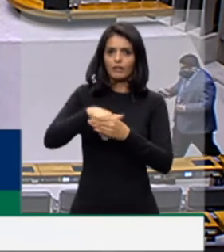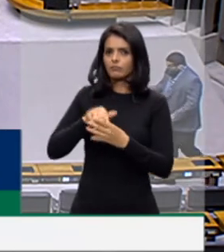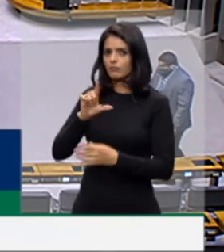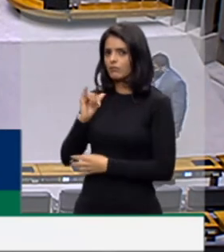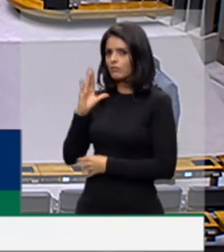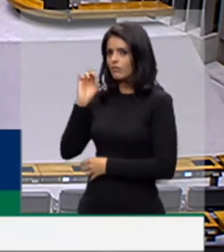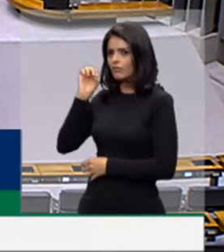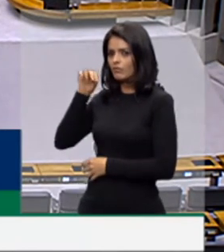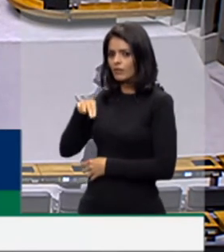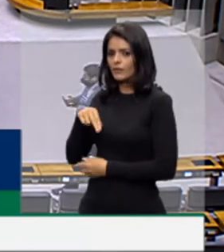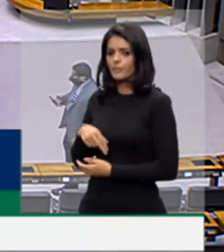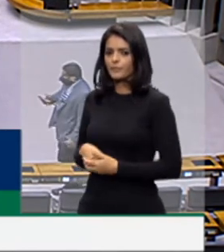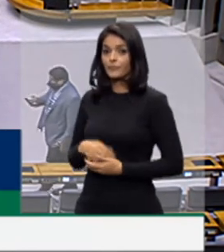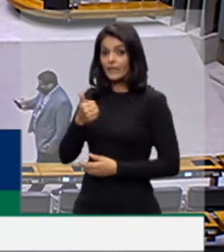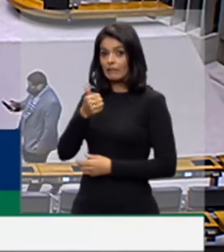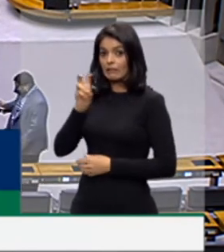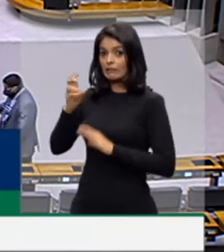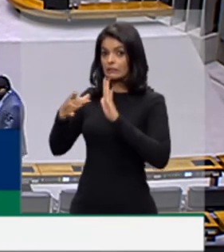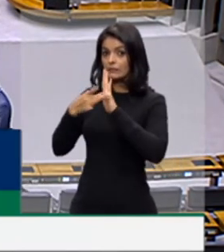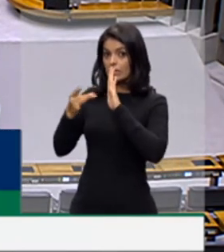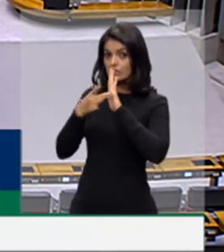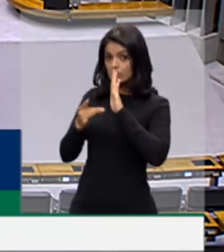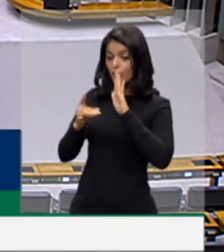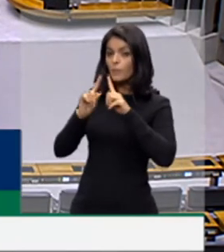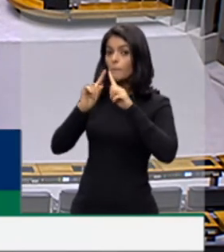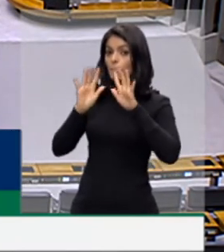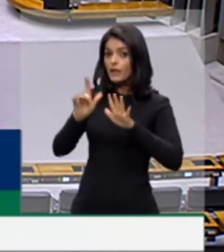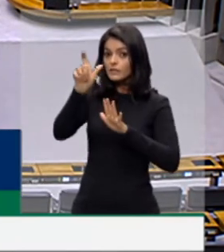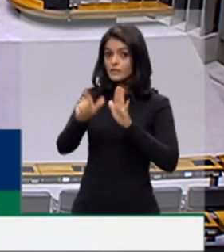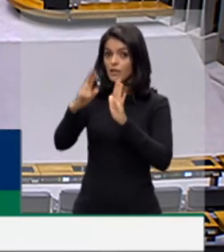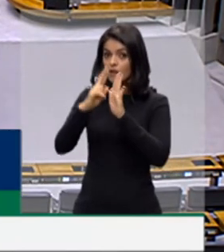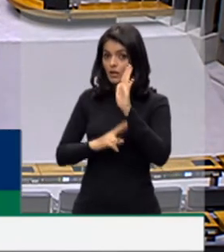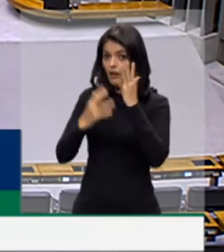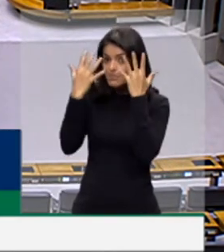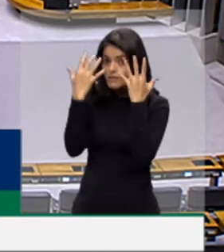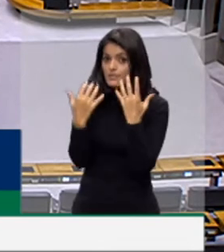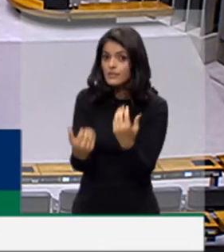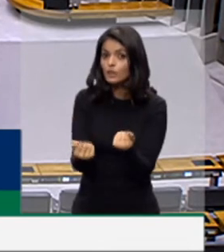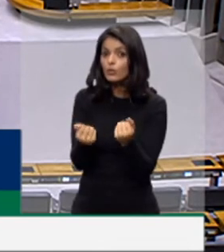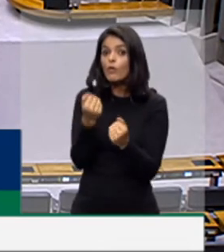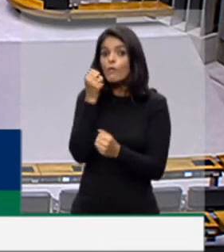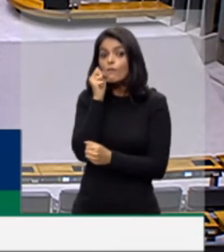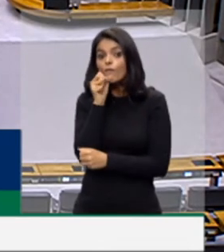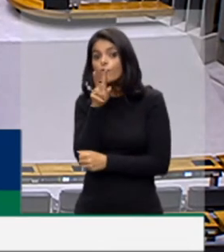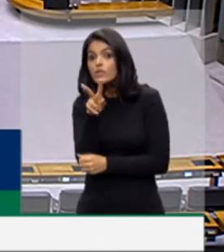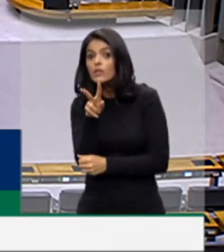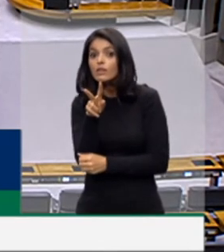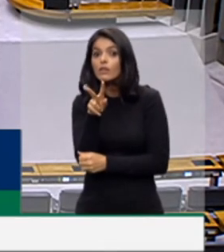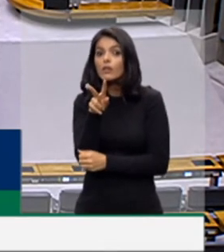FAVOR ELIAS. COMO. -- [REPÓRTER]: COMO ELE NÃO TINHA APRESENTADO O PARECER DELE, AINDA NÃO ESTAVA NO PROCESSO DE VOTAÇÃ O. COMO EU MENCIONEI HAVIAM QUINZE DESTAQUES, COMO